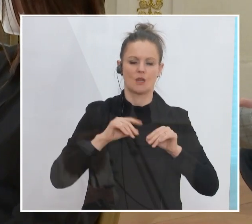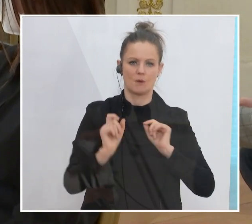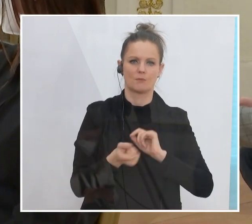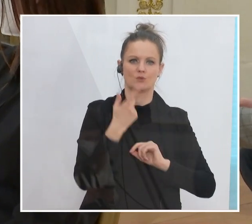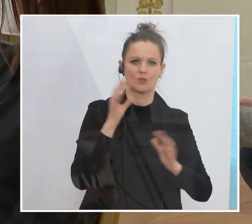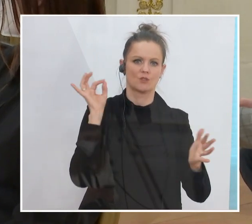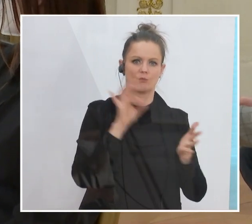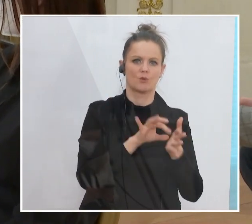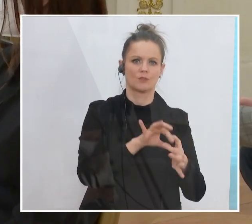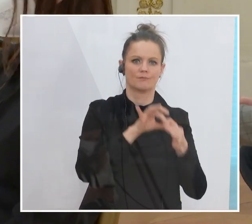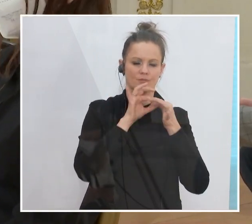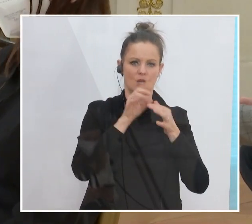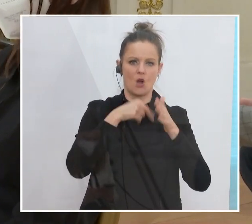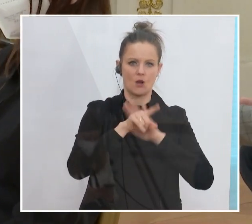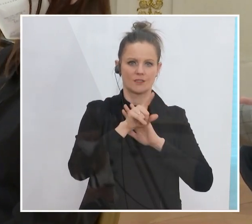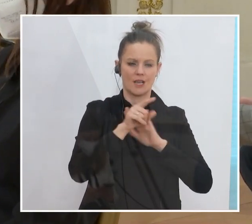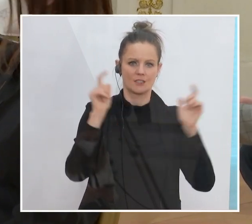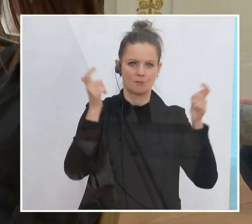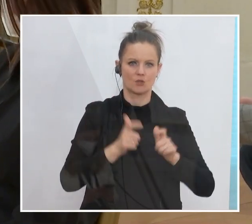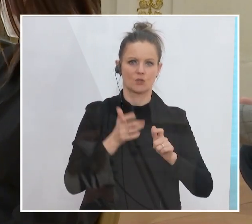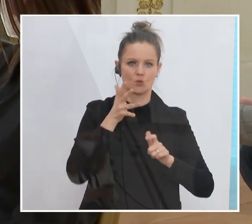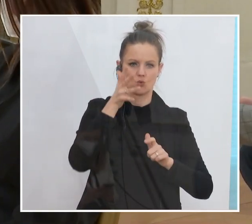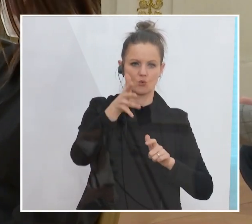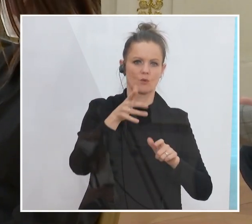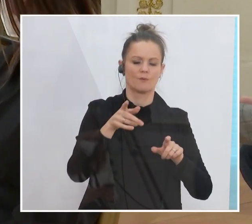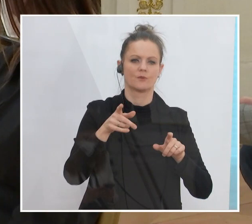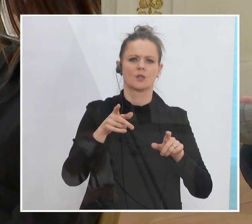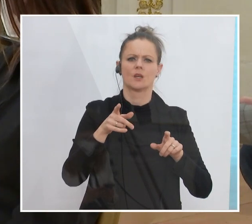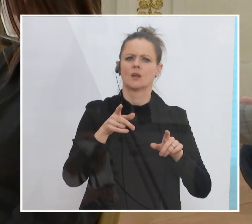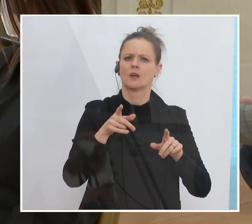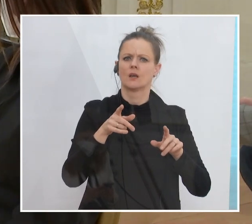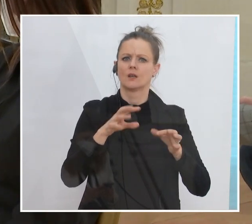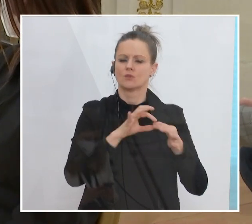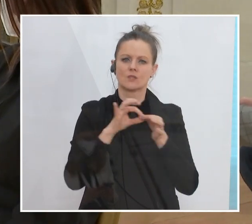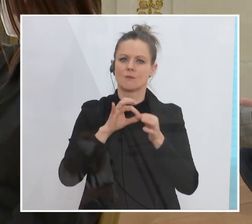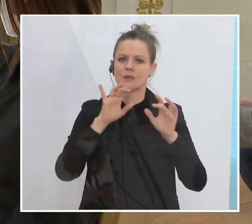dass die Ausgangsbeschränkungen künftig auch an das geknüpft werden sollen, dass das Contact